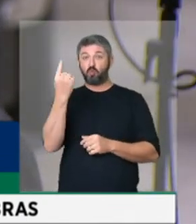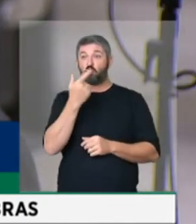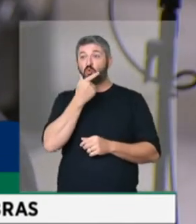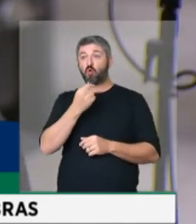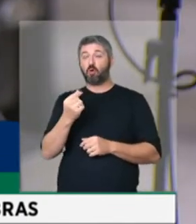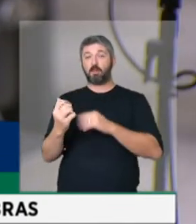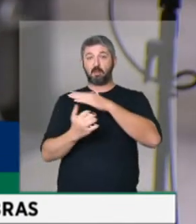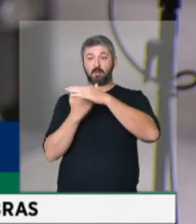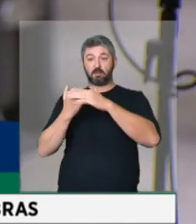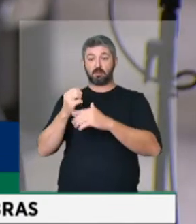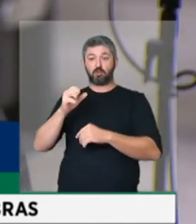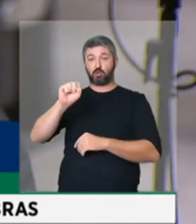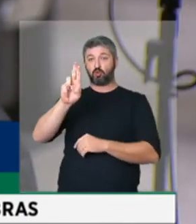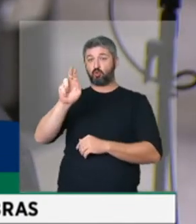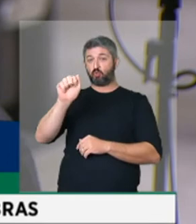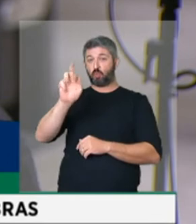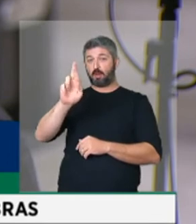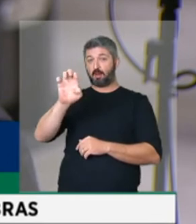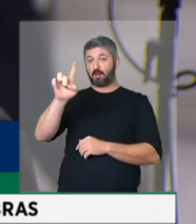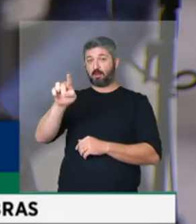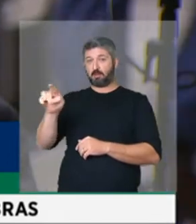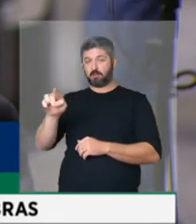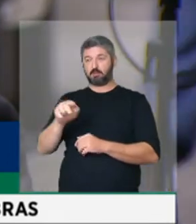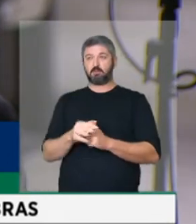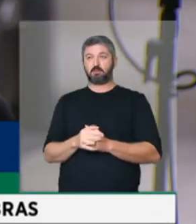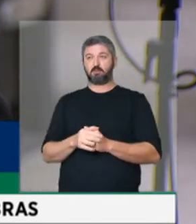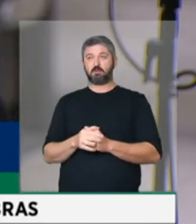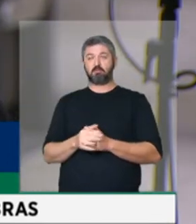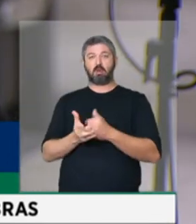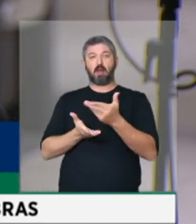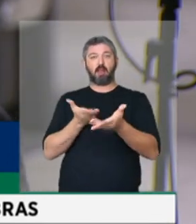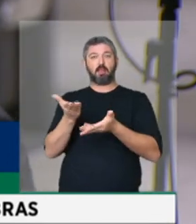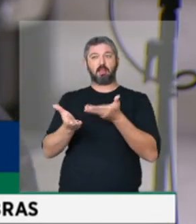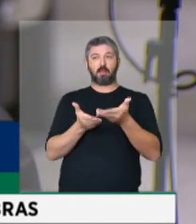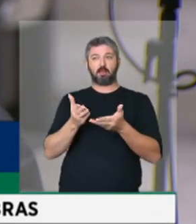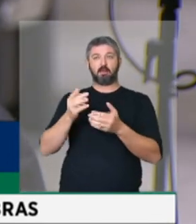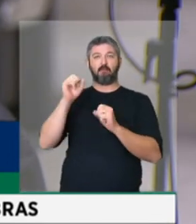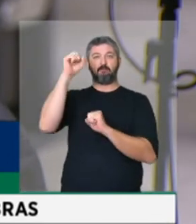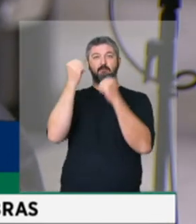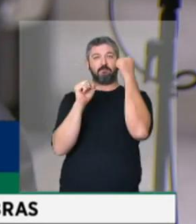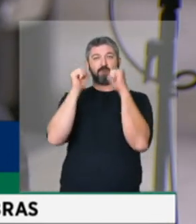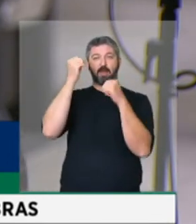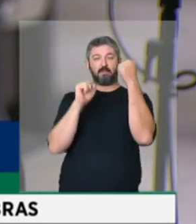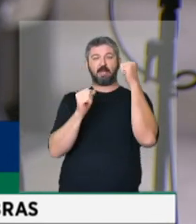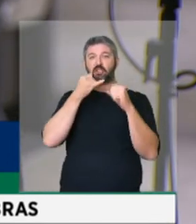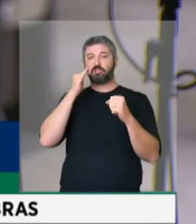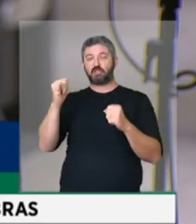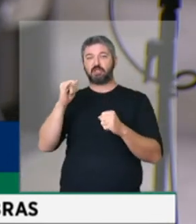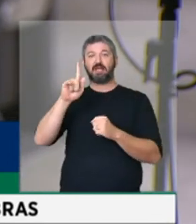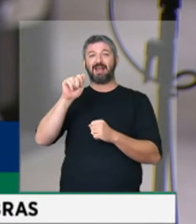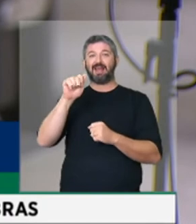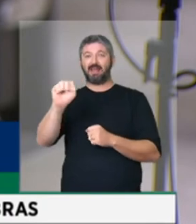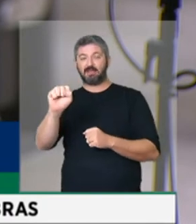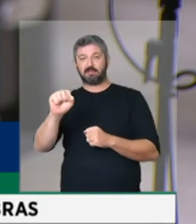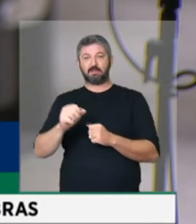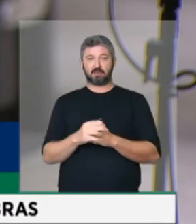ESPECÍFICOS DE UM EMPRESÁRIO CHAMADO SUARÊS, NO ATENDIMENTO DE TERMOELÉTRICAS A GÁ S, COM JANTARES